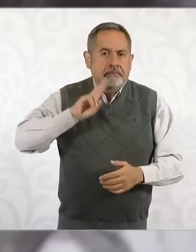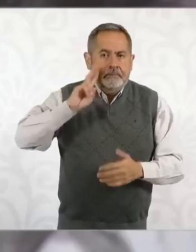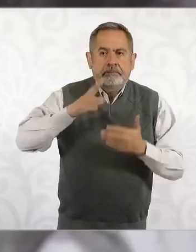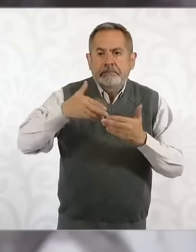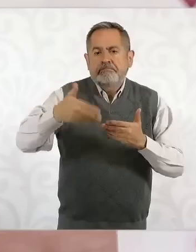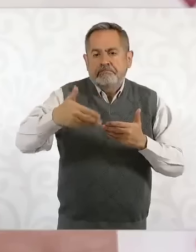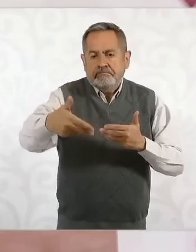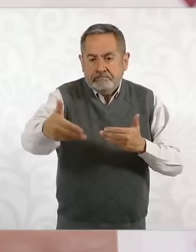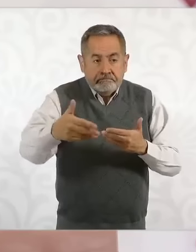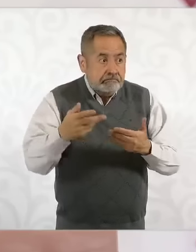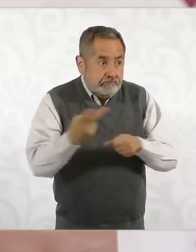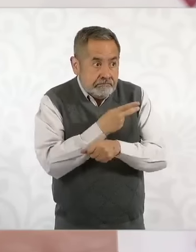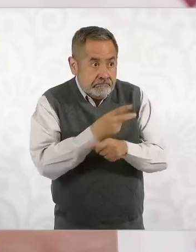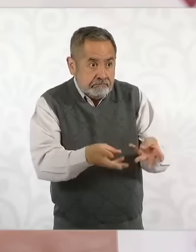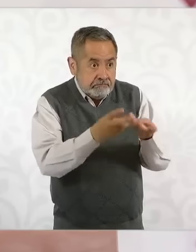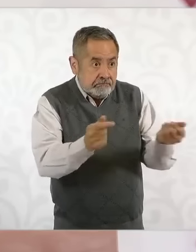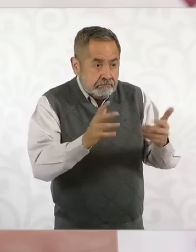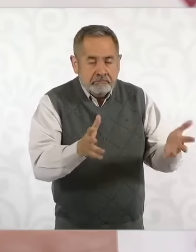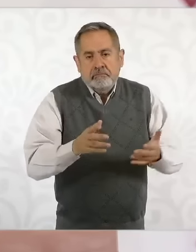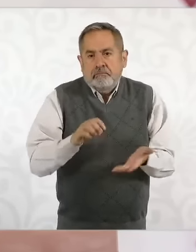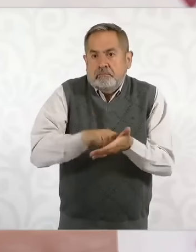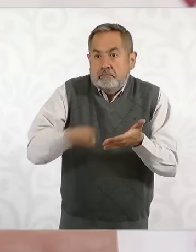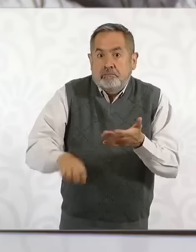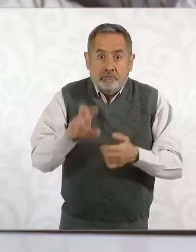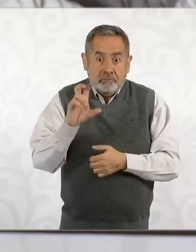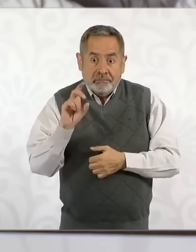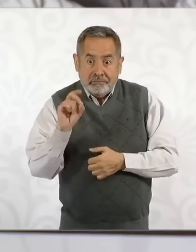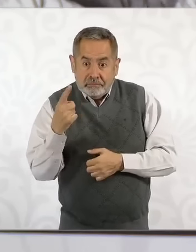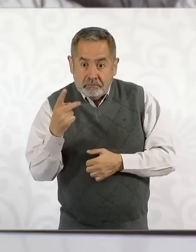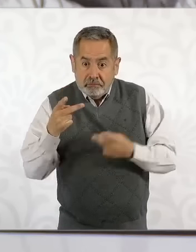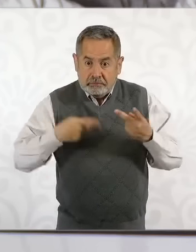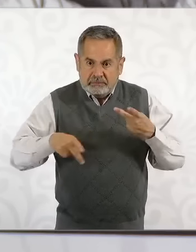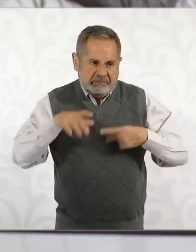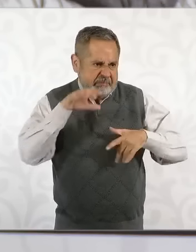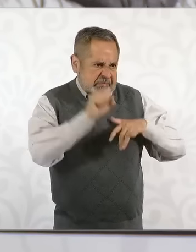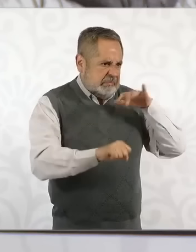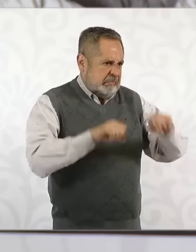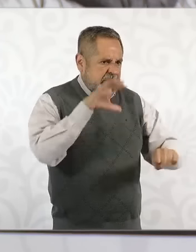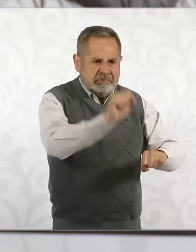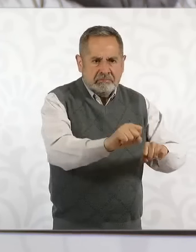pero pues en este caso 31 detenciones sí hay una afectación importante a esta célula delictiva.